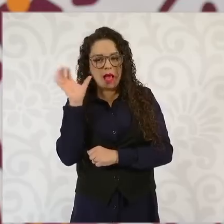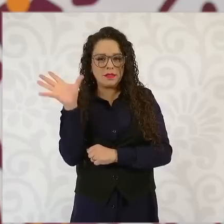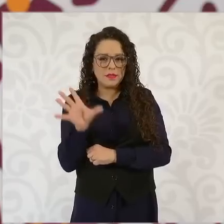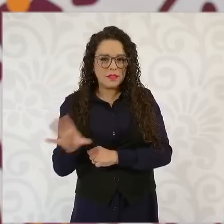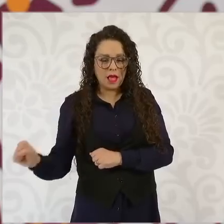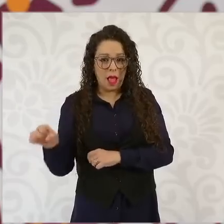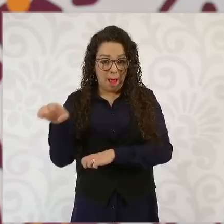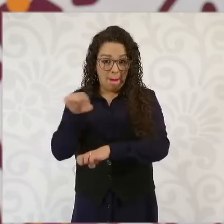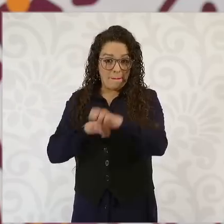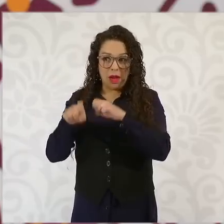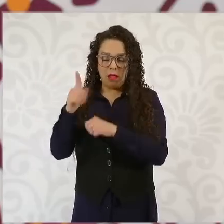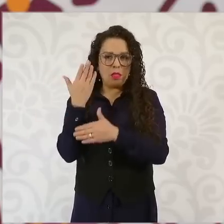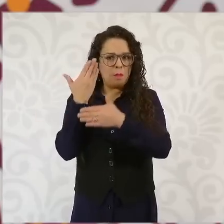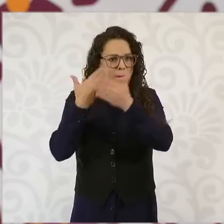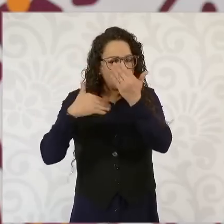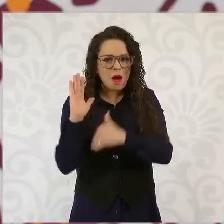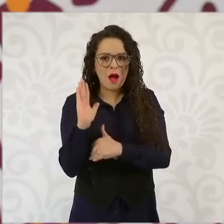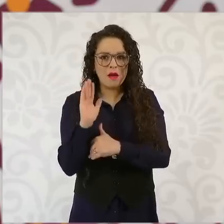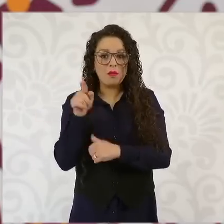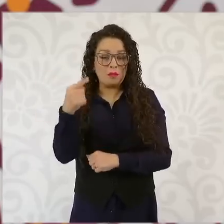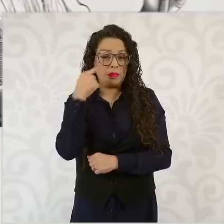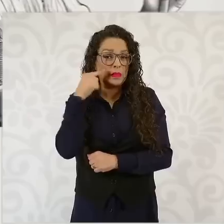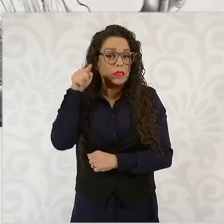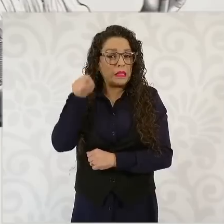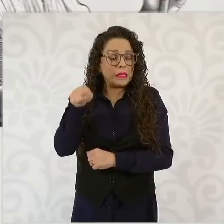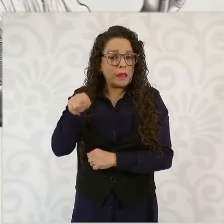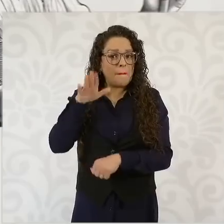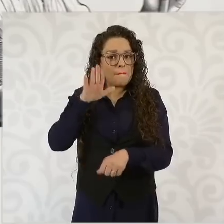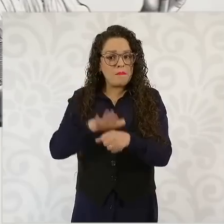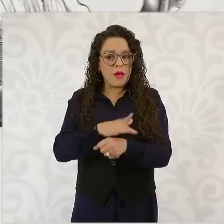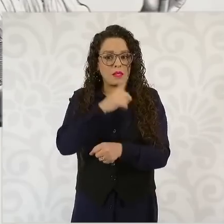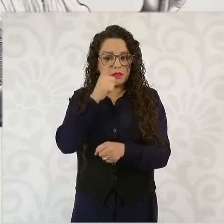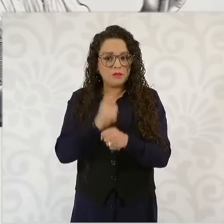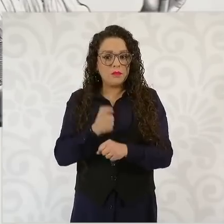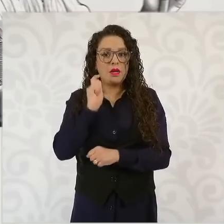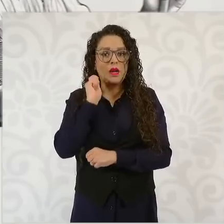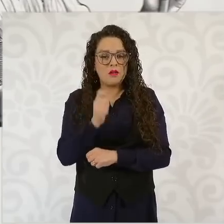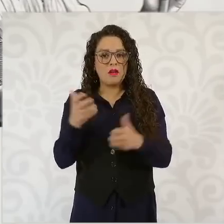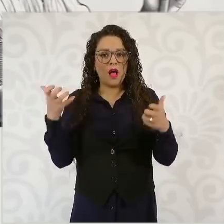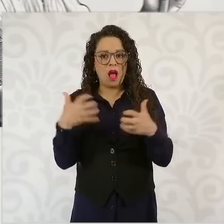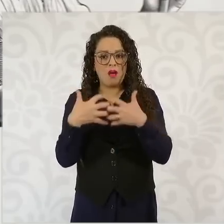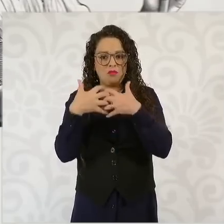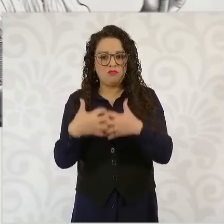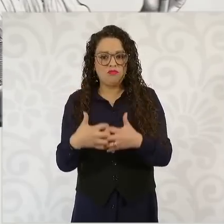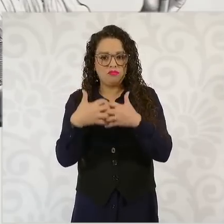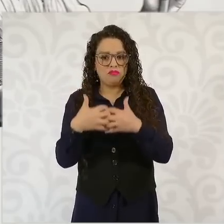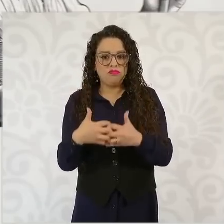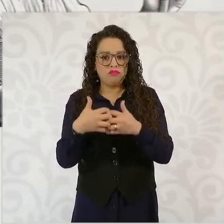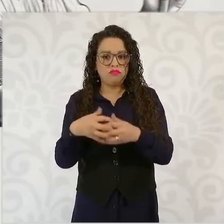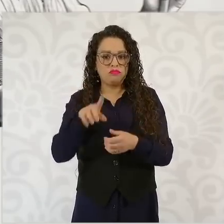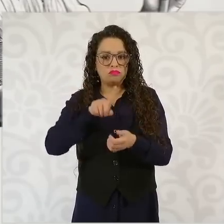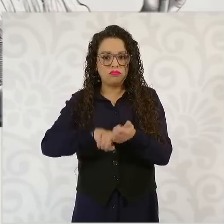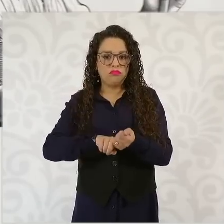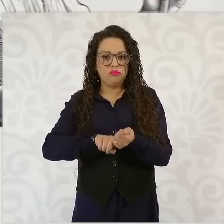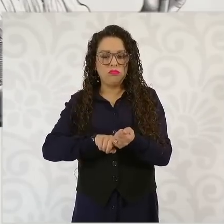de las principales empresas exportadoras de electrodomésticos a los Estados Unidos si me